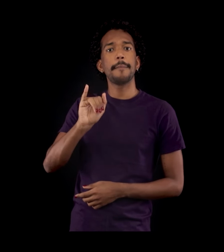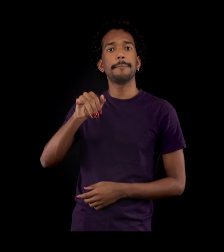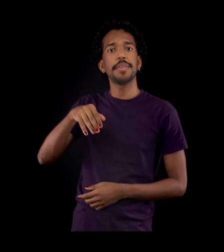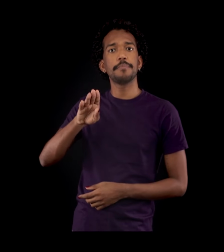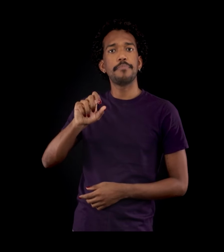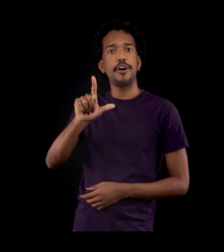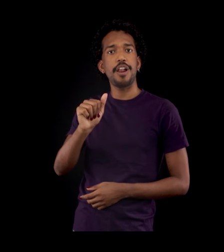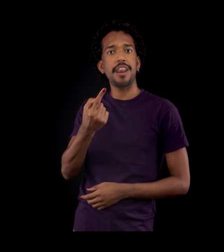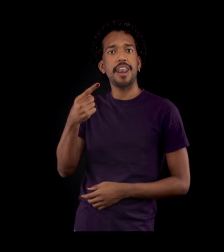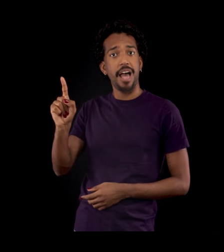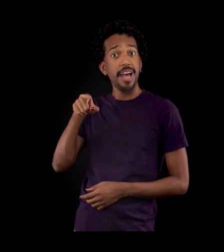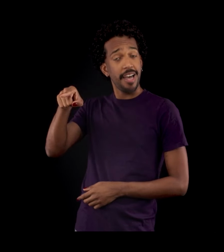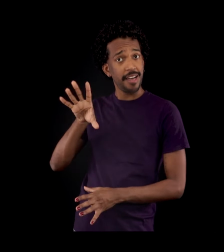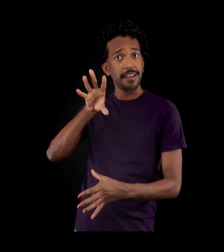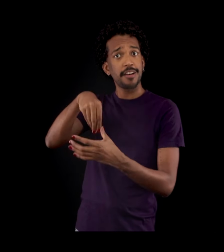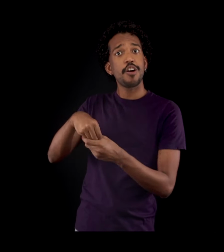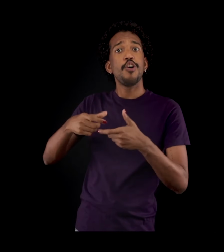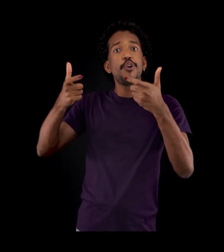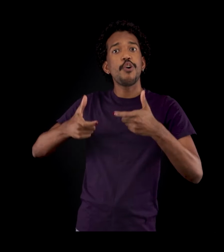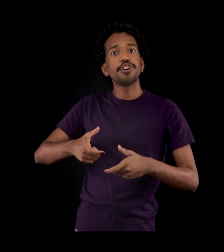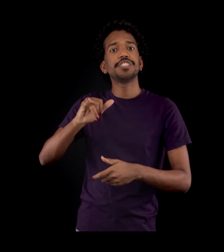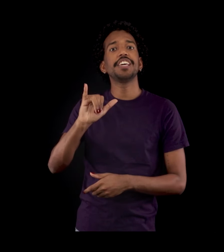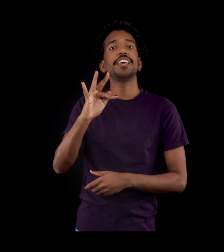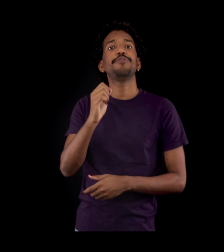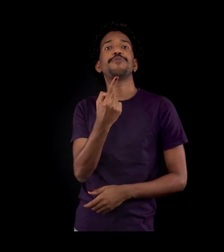que era professor também da universidade de Ifé –